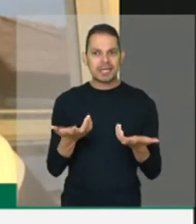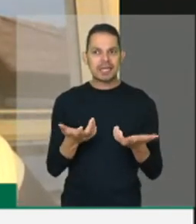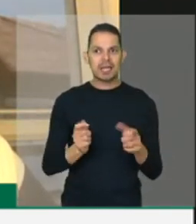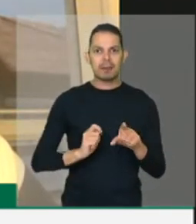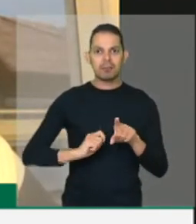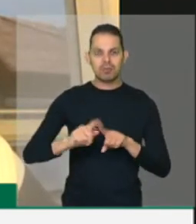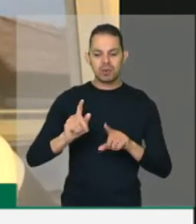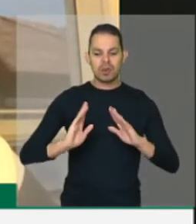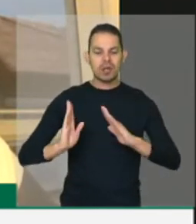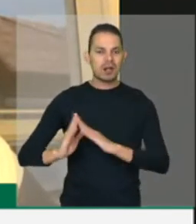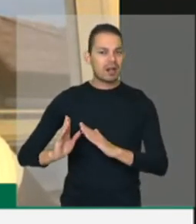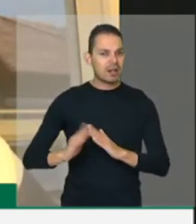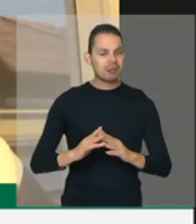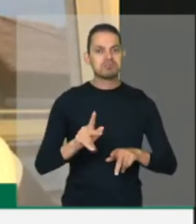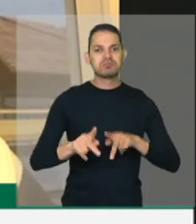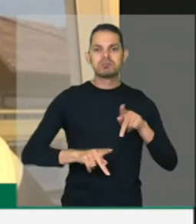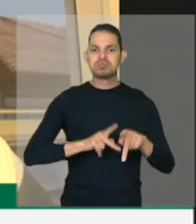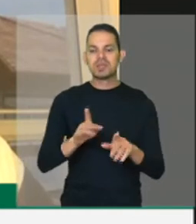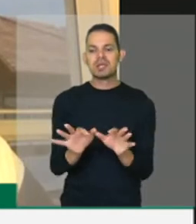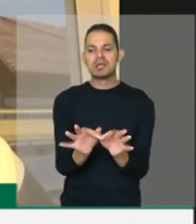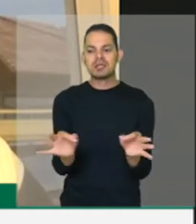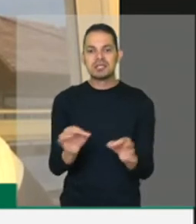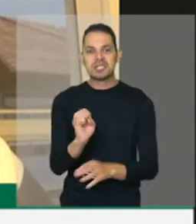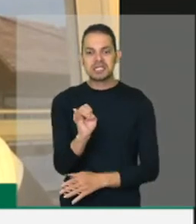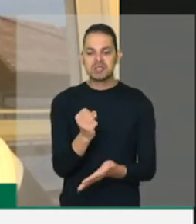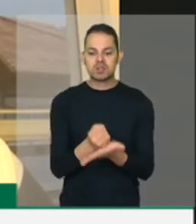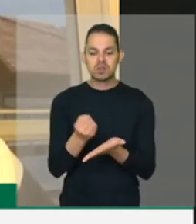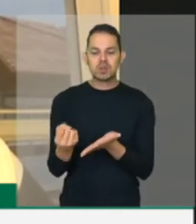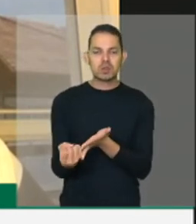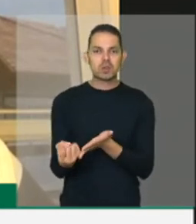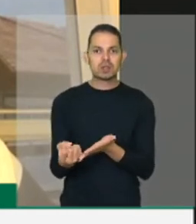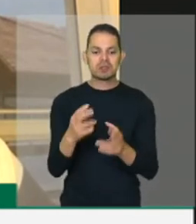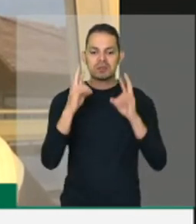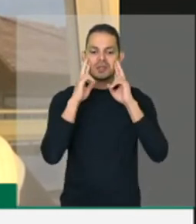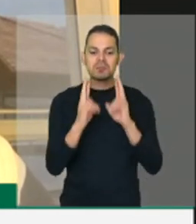POPULARES, POR EXEMPLO... SE OS CONTRATOS NÃO VÃO SER RESPEITADOS EM BERLIM, NA